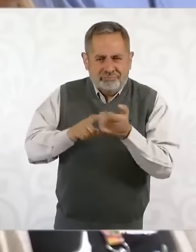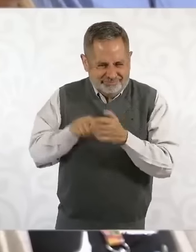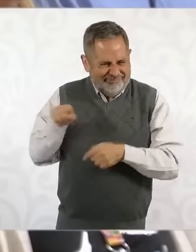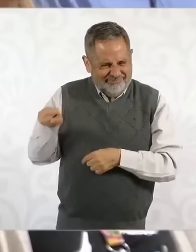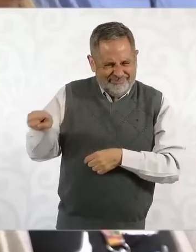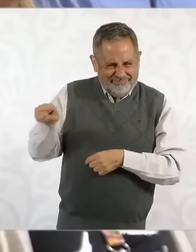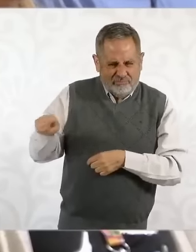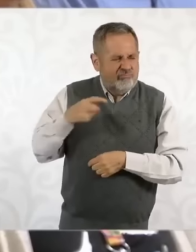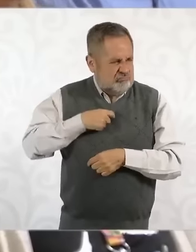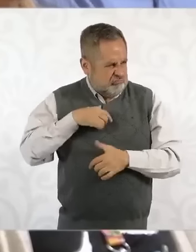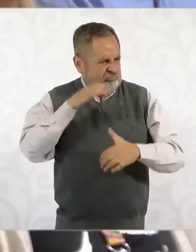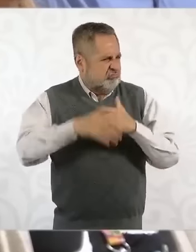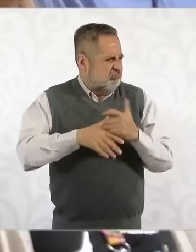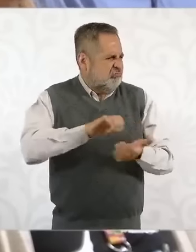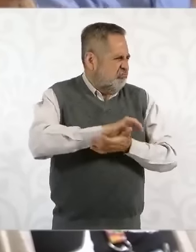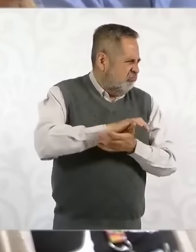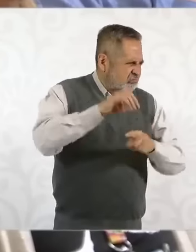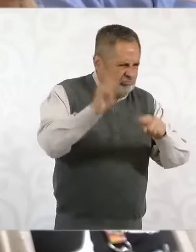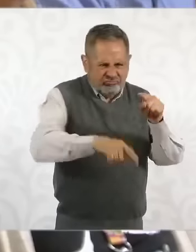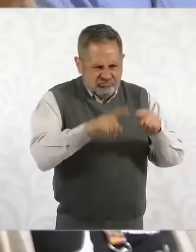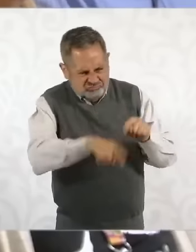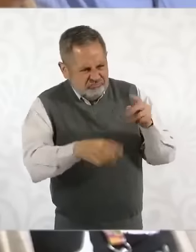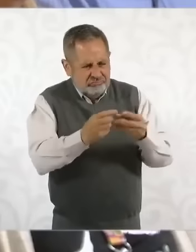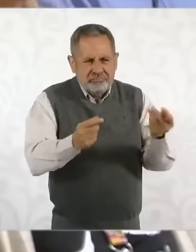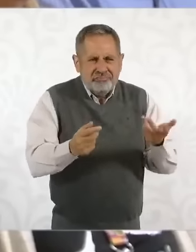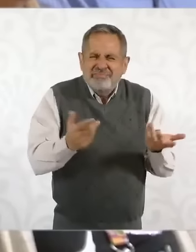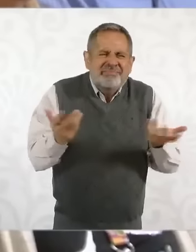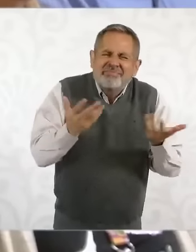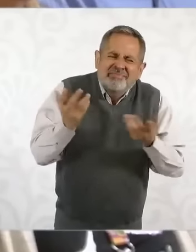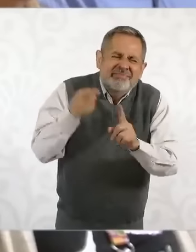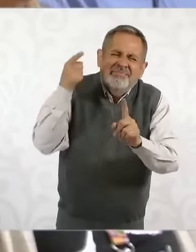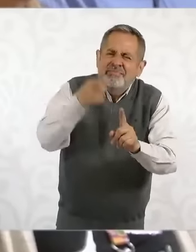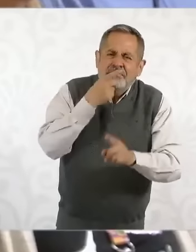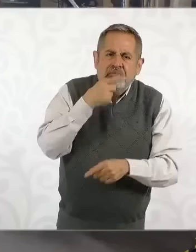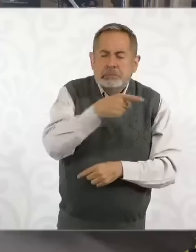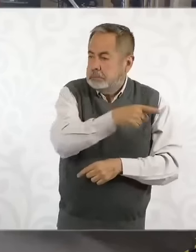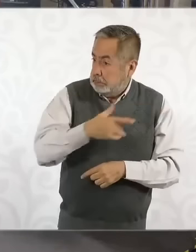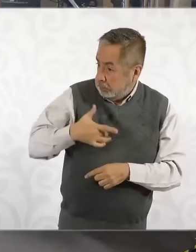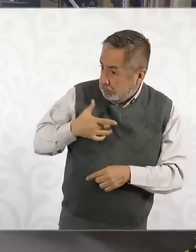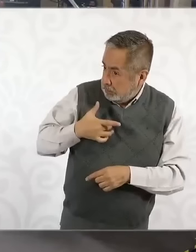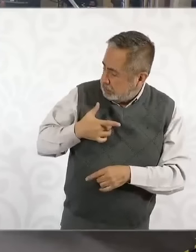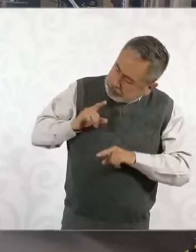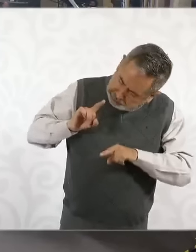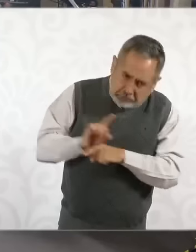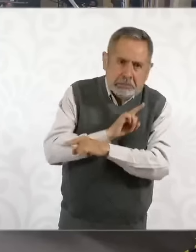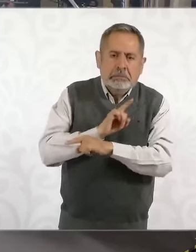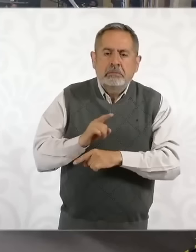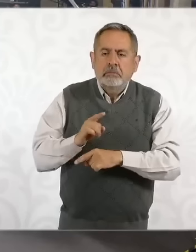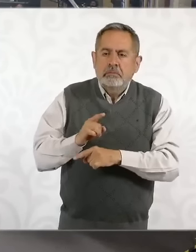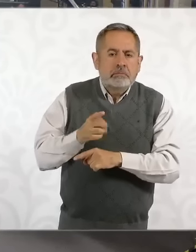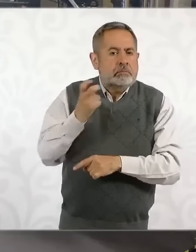en la parte de de este estado de Michoacán. ¿O a qué se refiere con las provocaciones? Secretar.